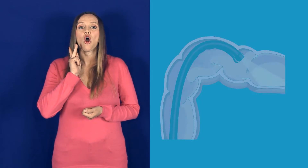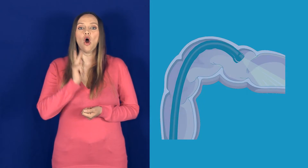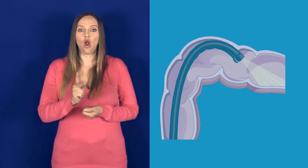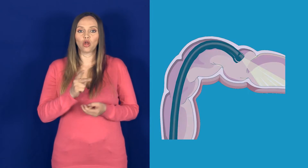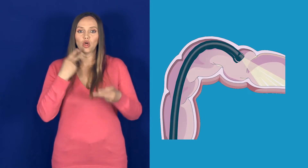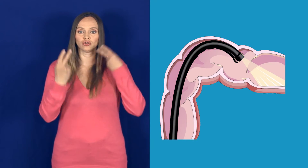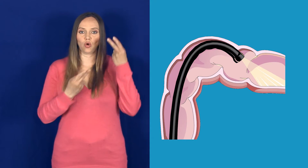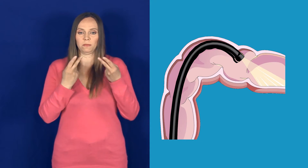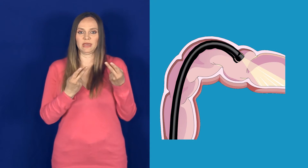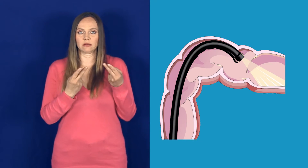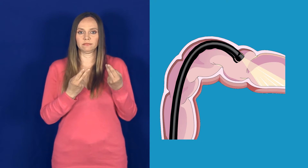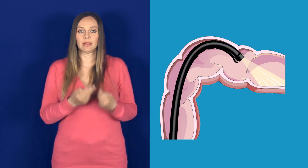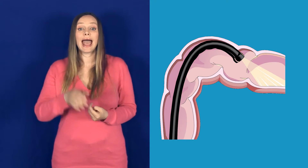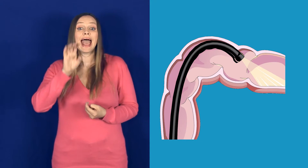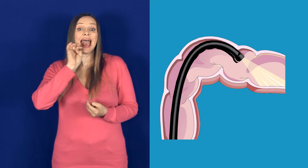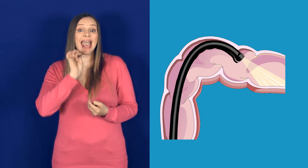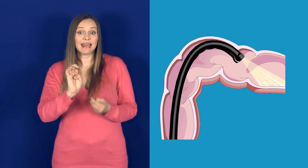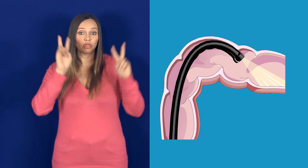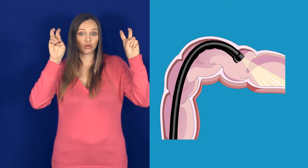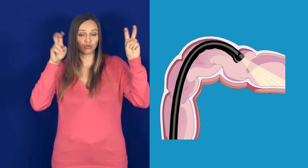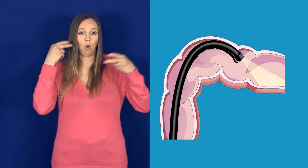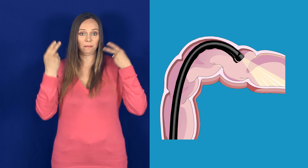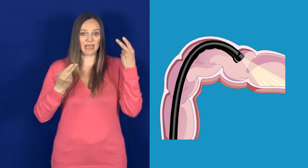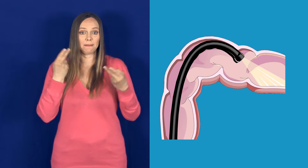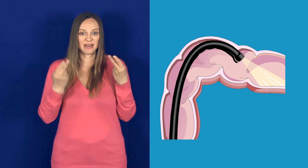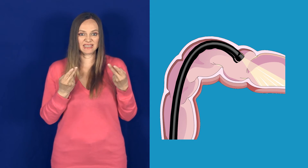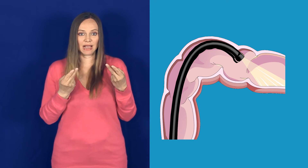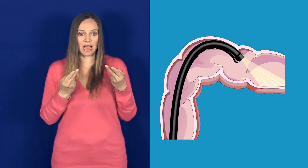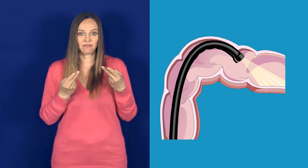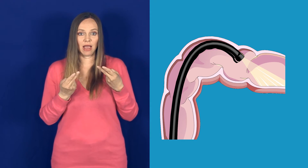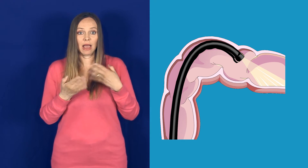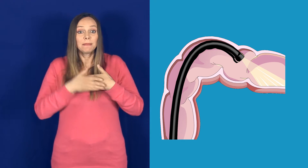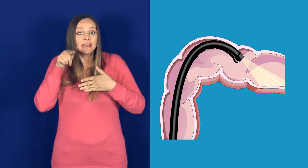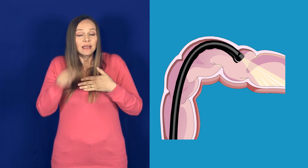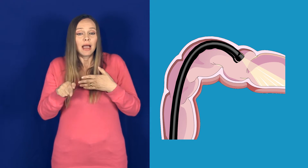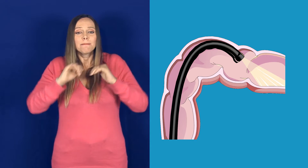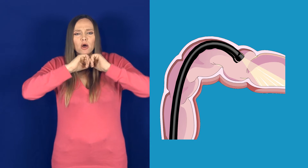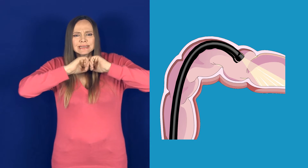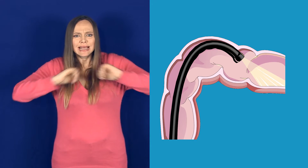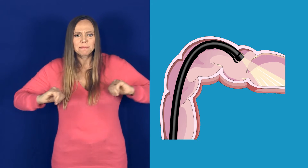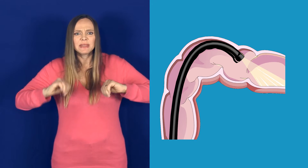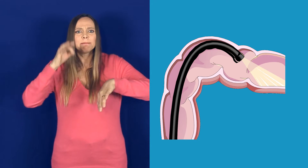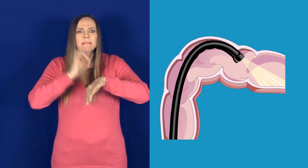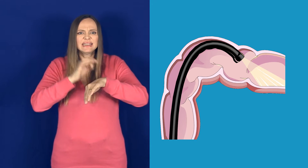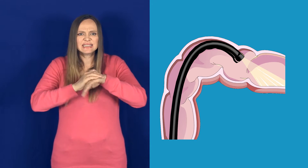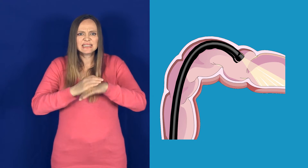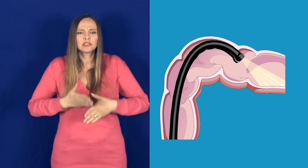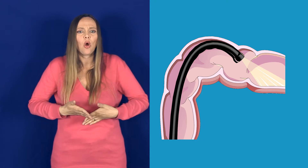Endoskopija je preiskava, pri kateri s posebnim medicinskim pripomočkom, ki se imenuje endoskop,